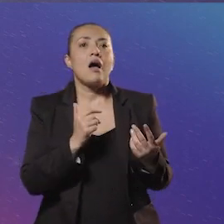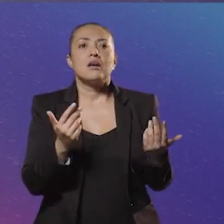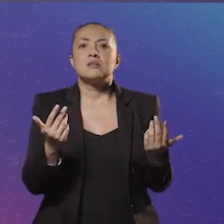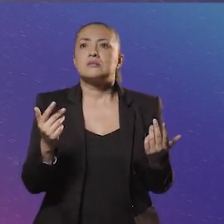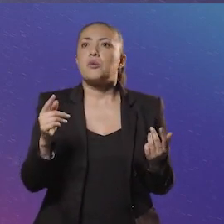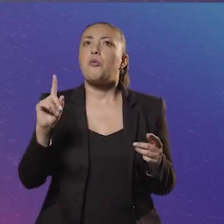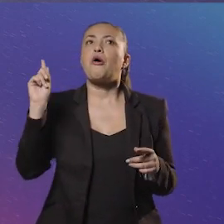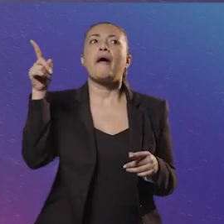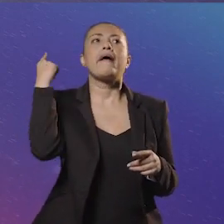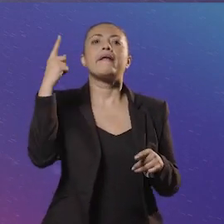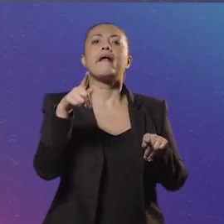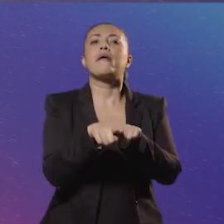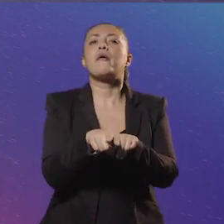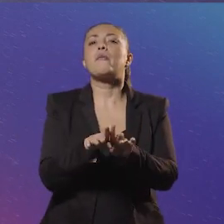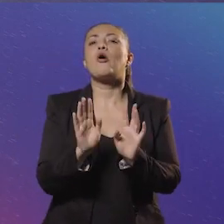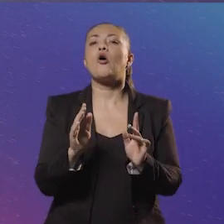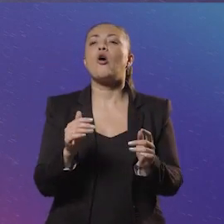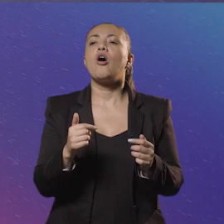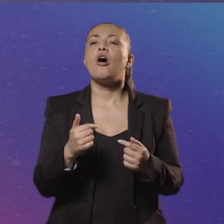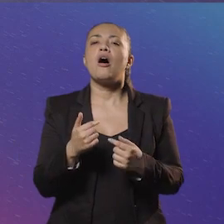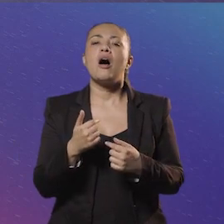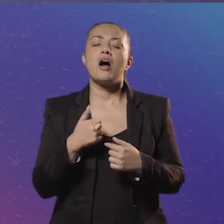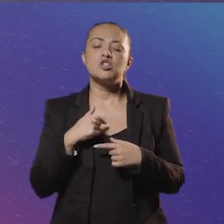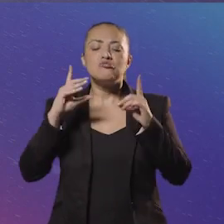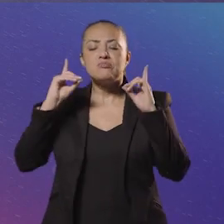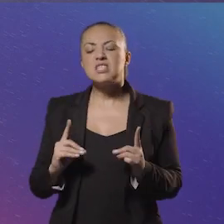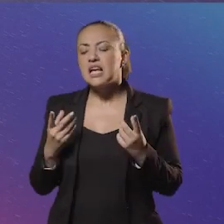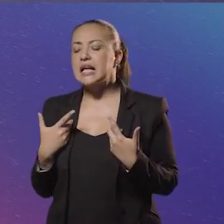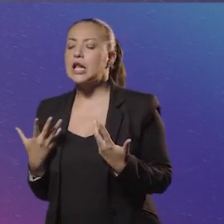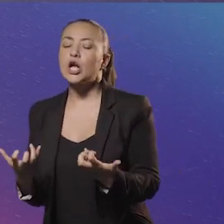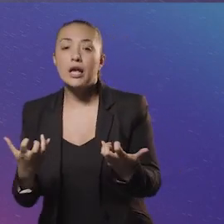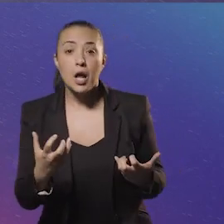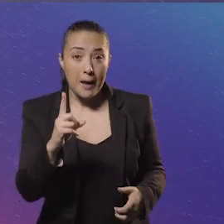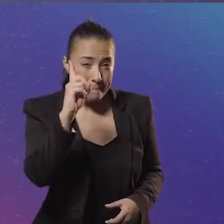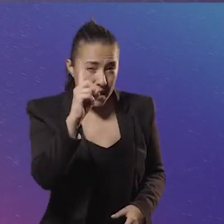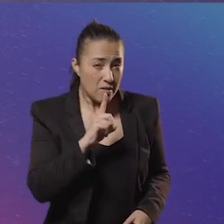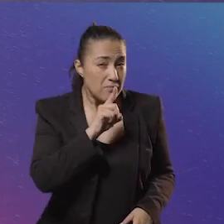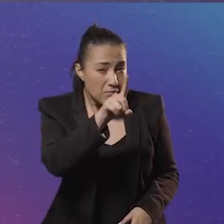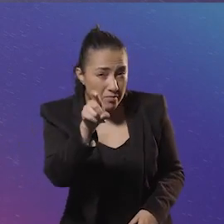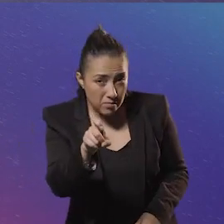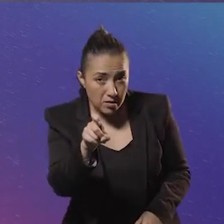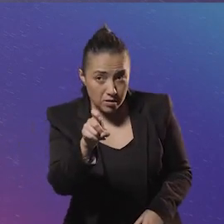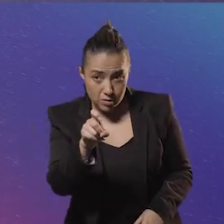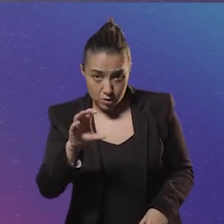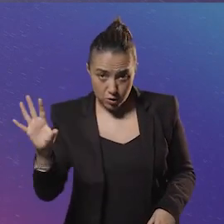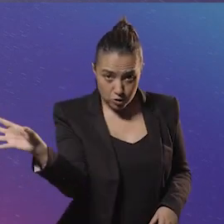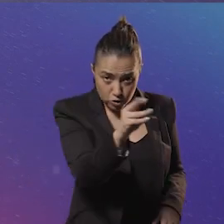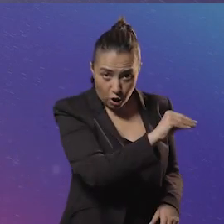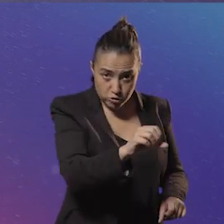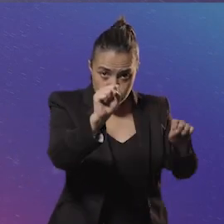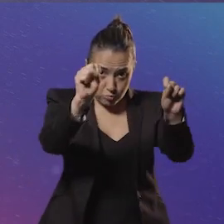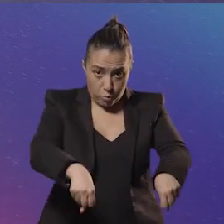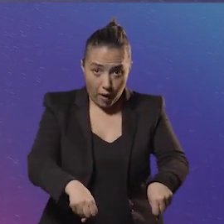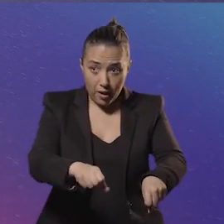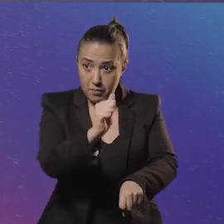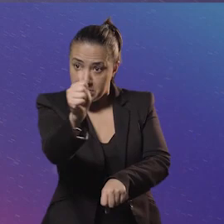en términos generales es como yo decido sobre lo que quiero, pero la pregunta es ¿A todas las personas les permiten ello?